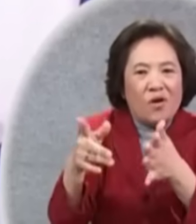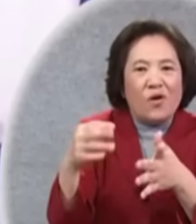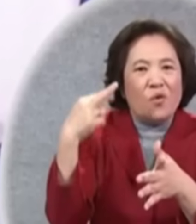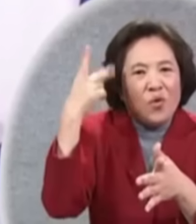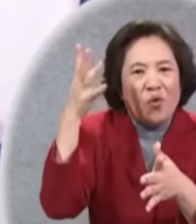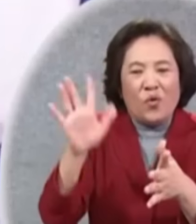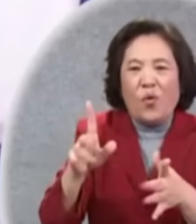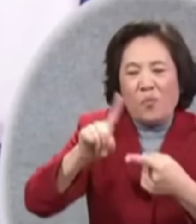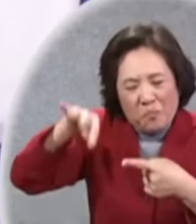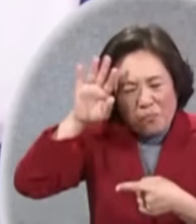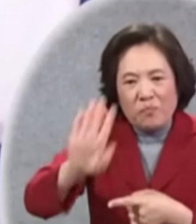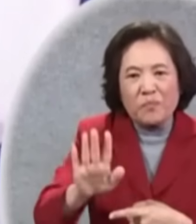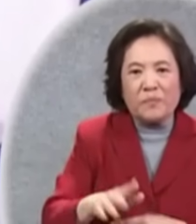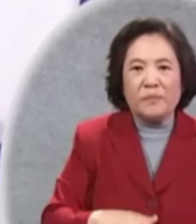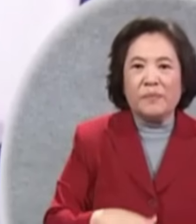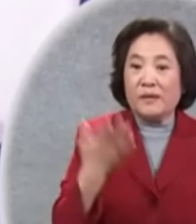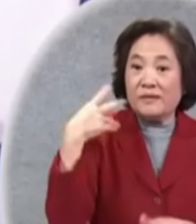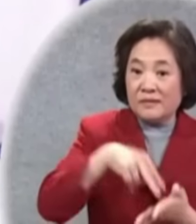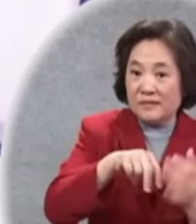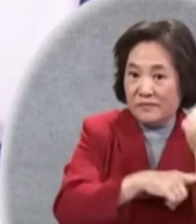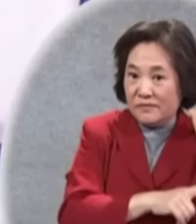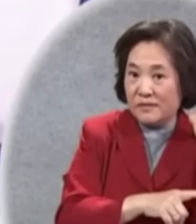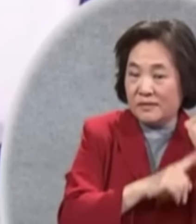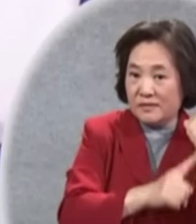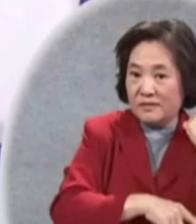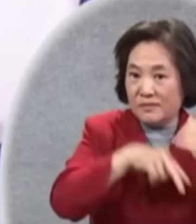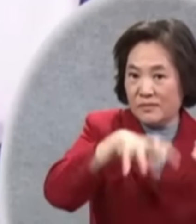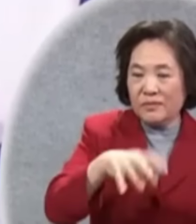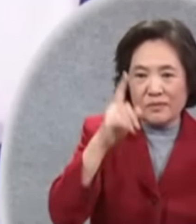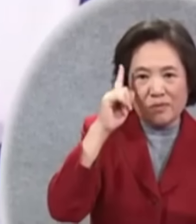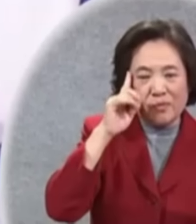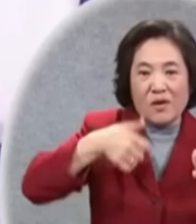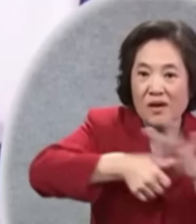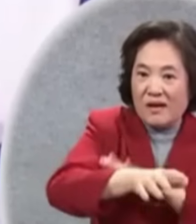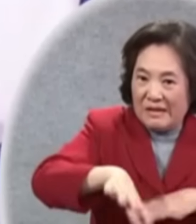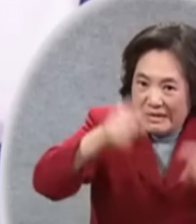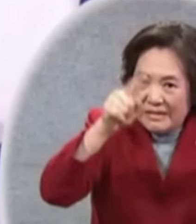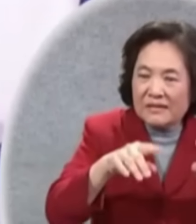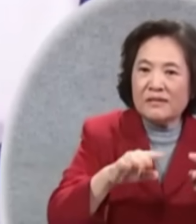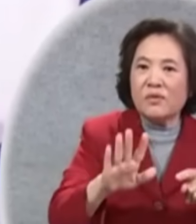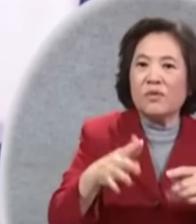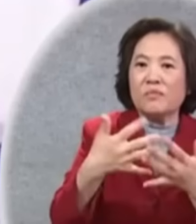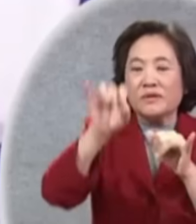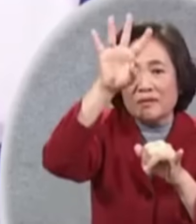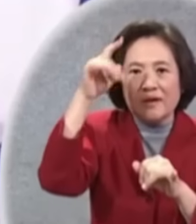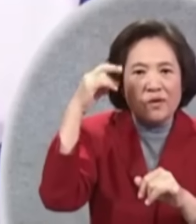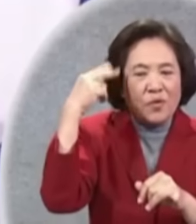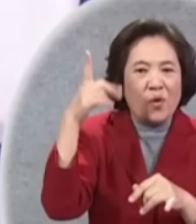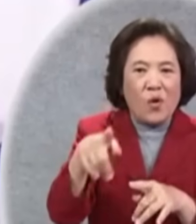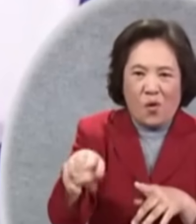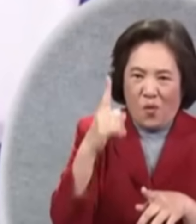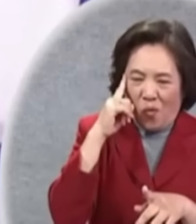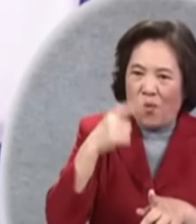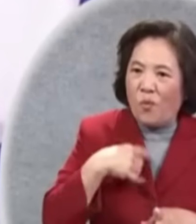我剛進立法院 28年前 的確 民黨有一些好朋友 讓我發生內心的尊敬他們